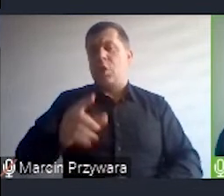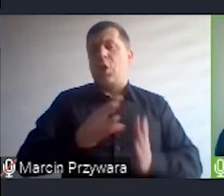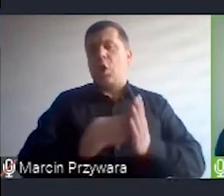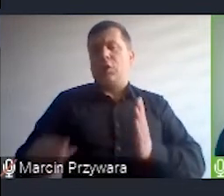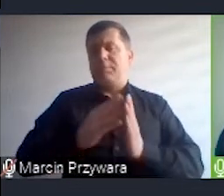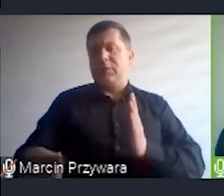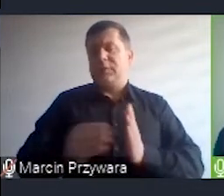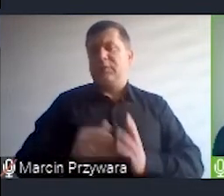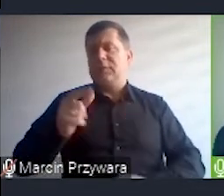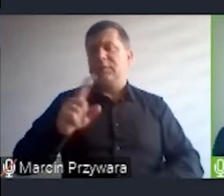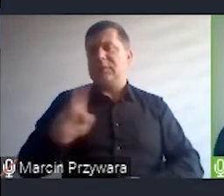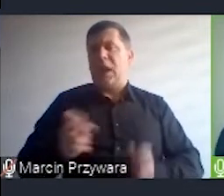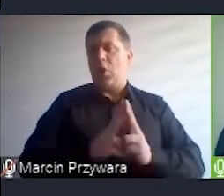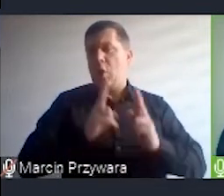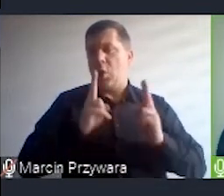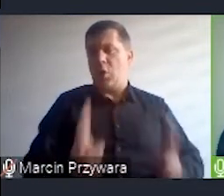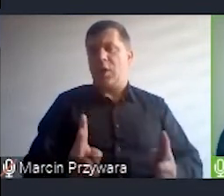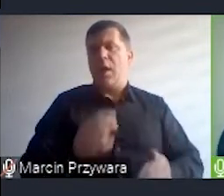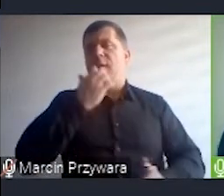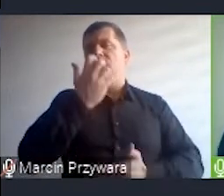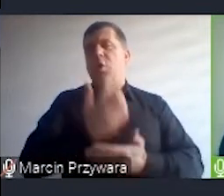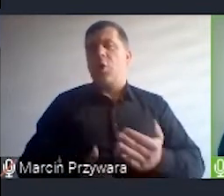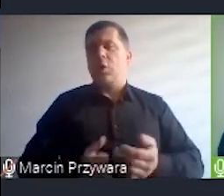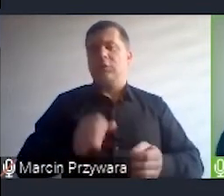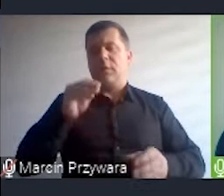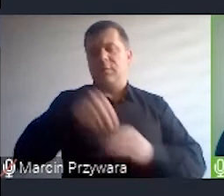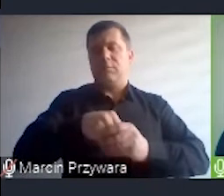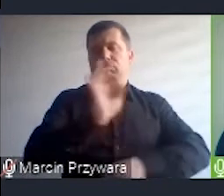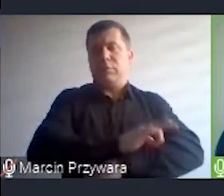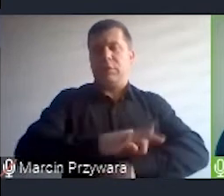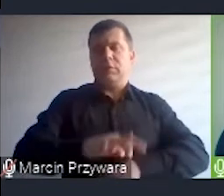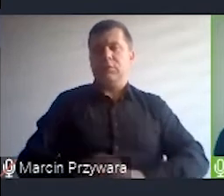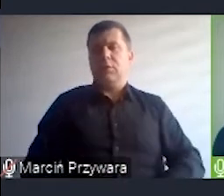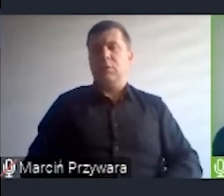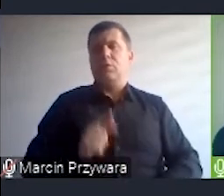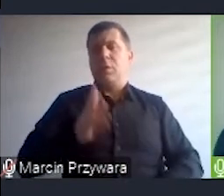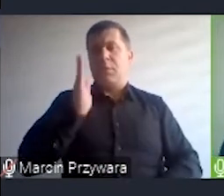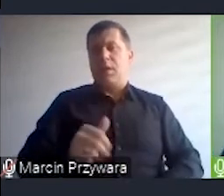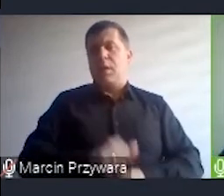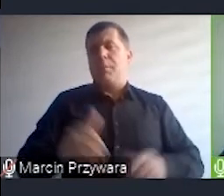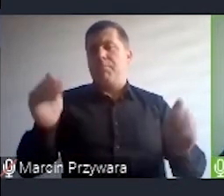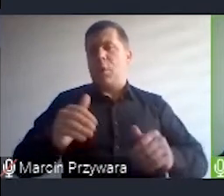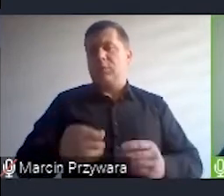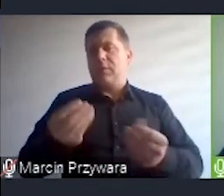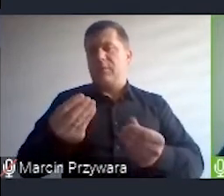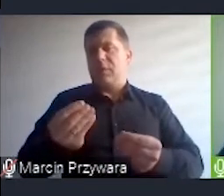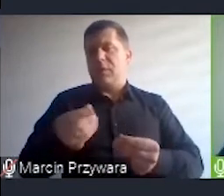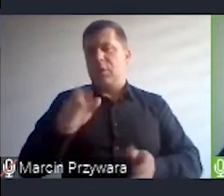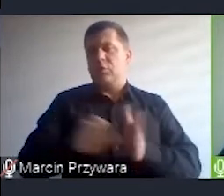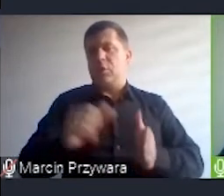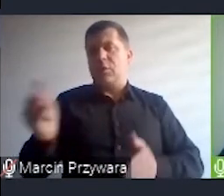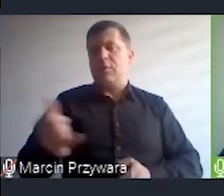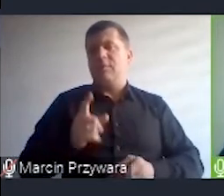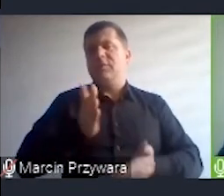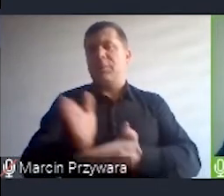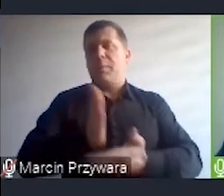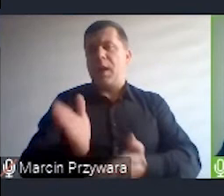za okres wykorzystania w projekcie – to będzie możliwość finansowania takiego środka wspomagającego.